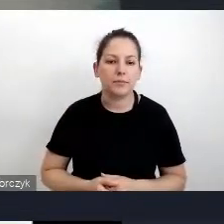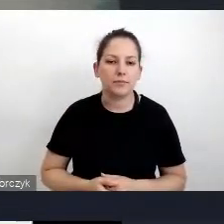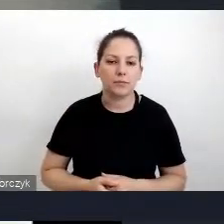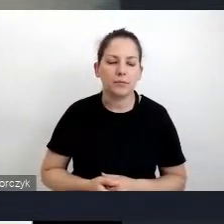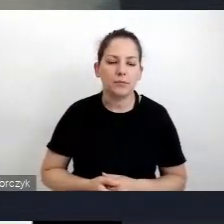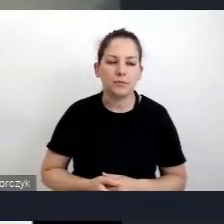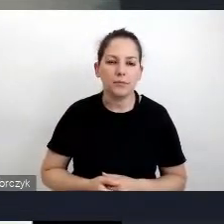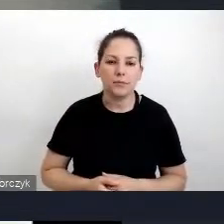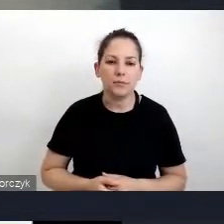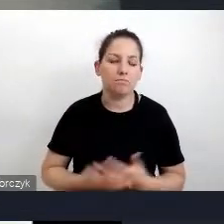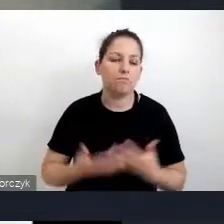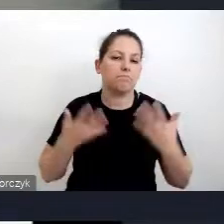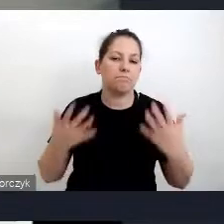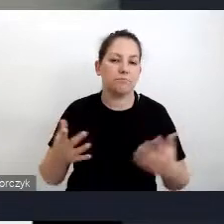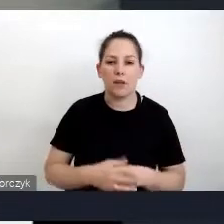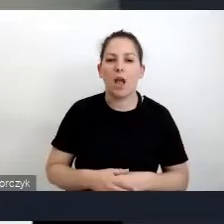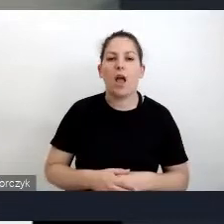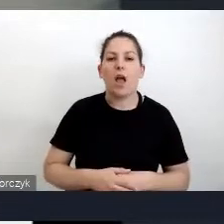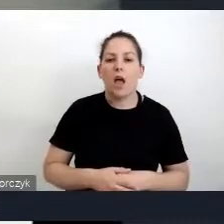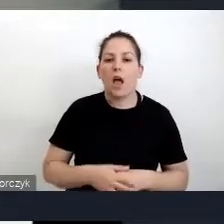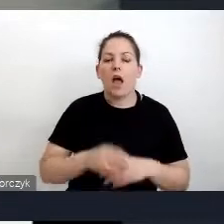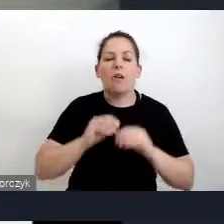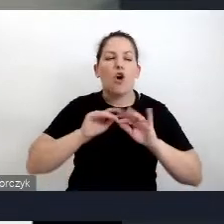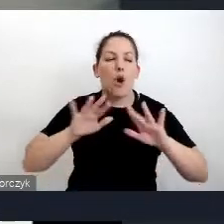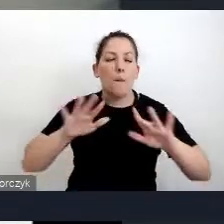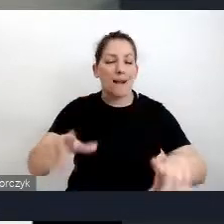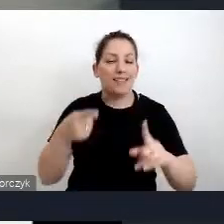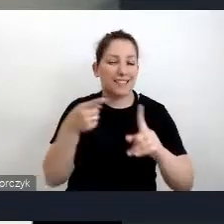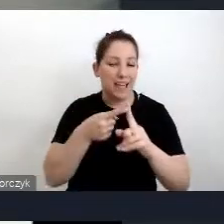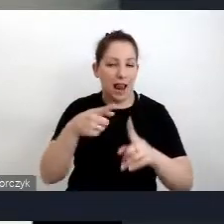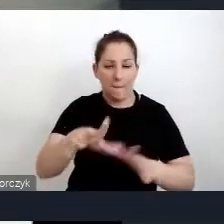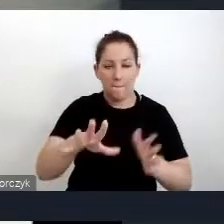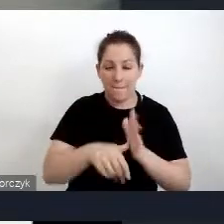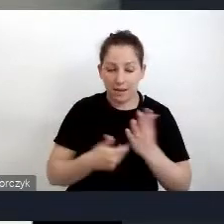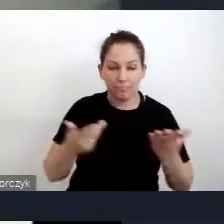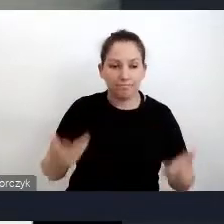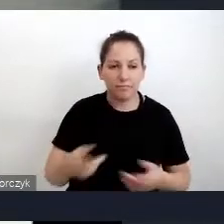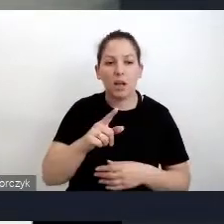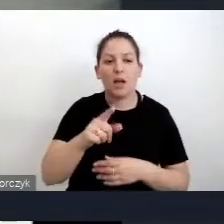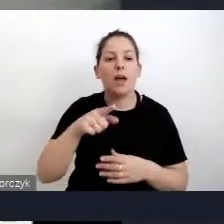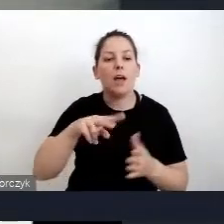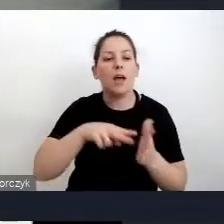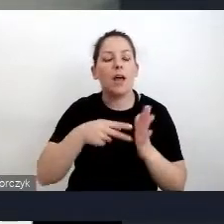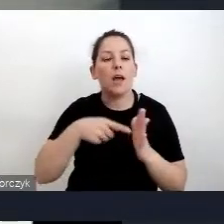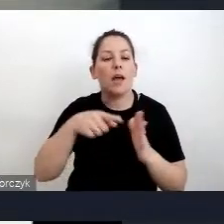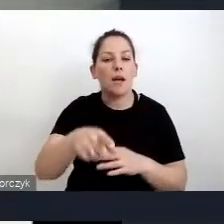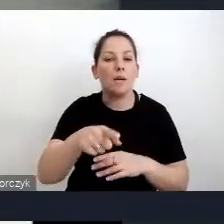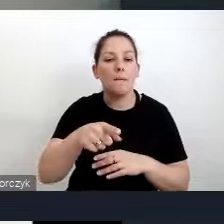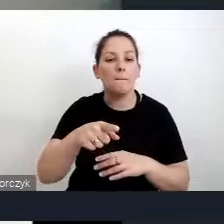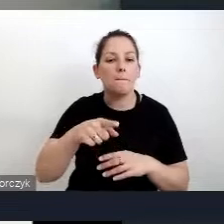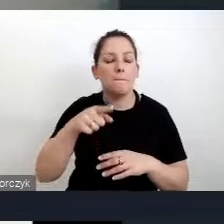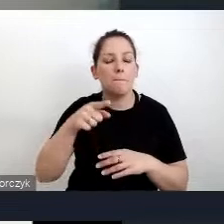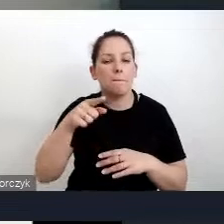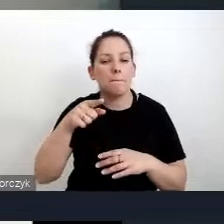Tak więc Globalne Cele dla Miast to pilotażowa sieć miast i strategiczne partnerstwo, którego celem jest przyspieszenie postępów